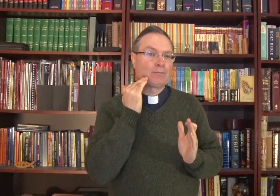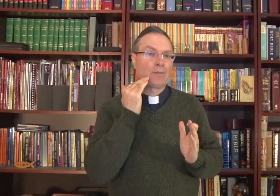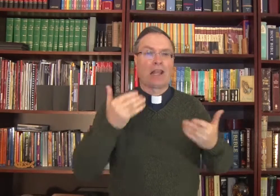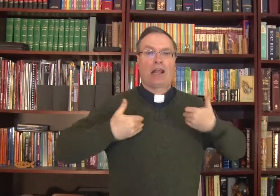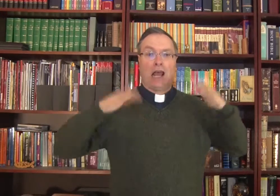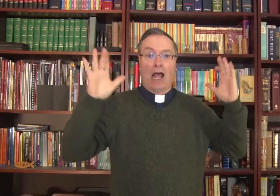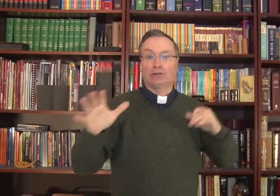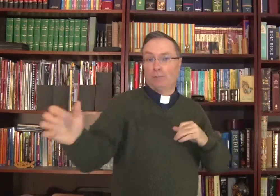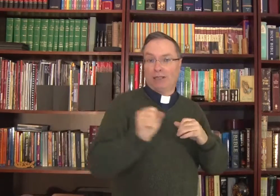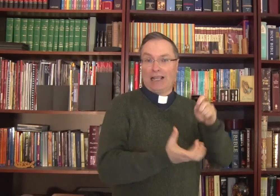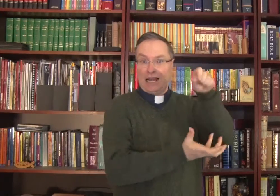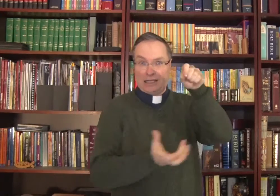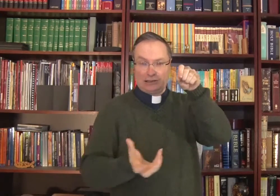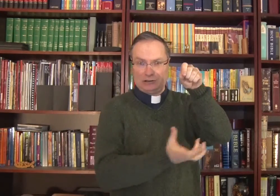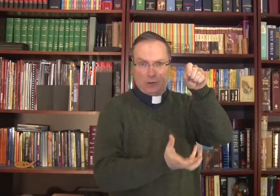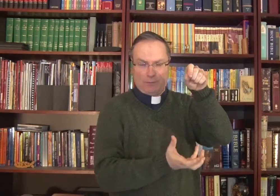L’ange prit l’encensoir,